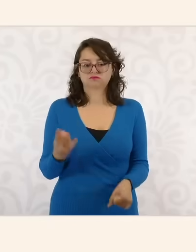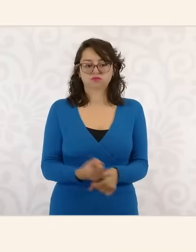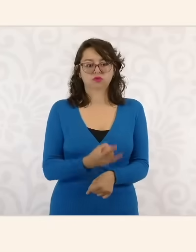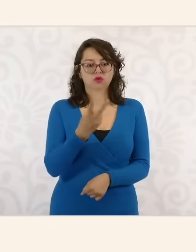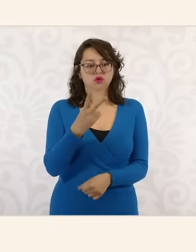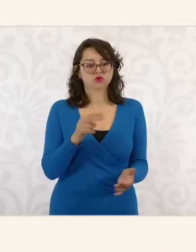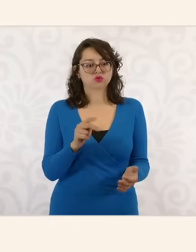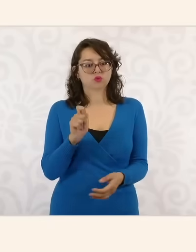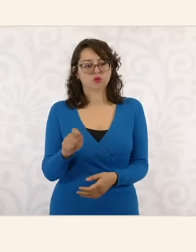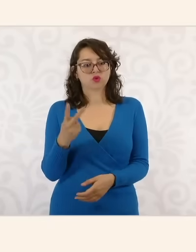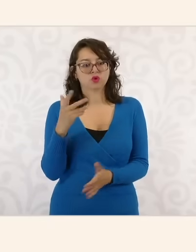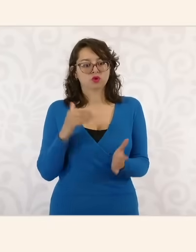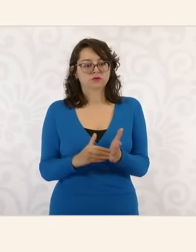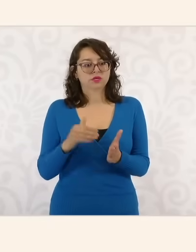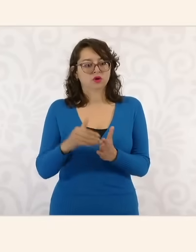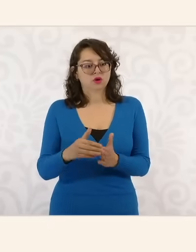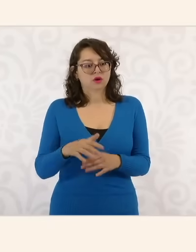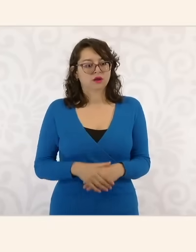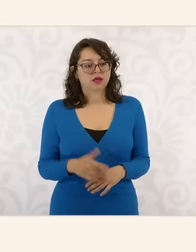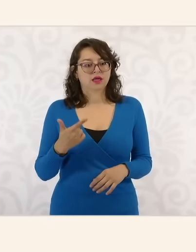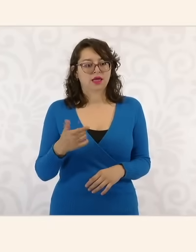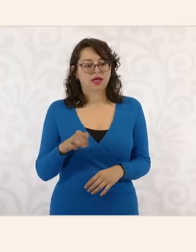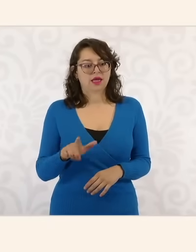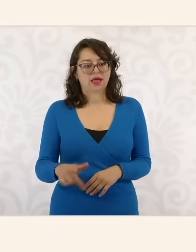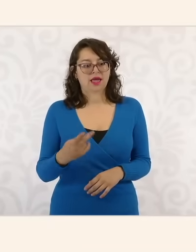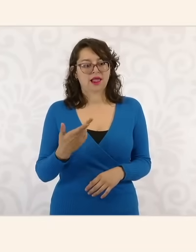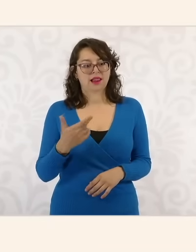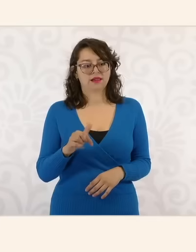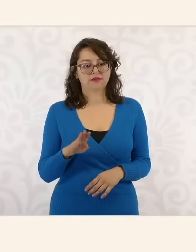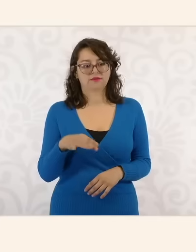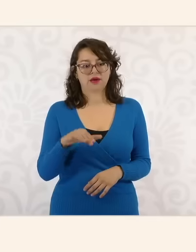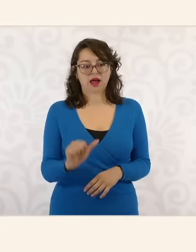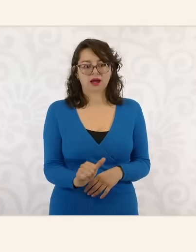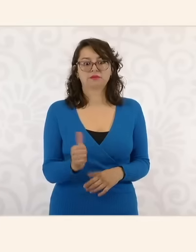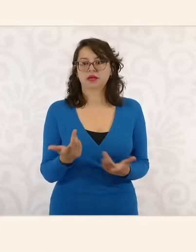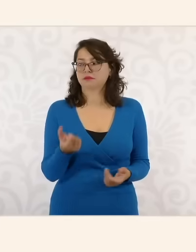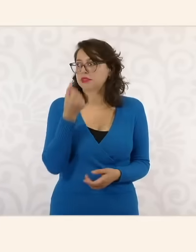de medicamentos. Gel Farmac es un importante que tiene medicamentos de especialidad que ha